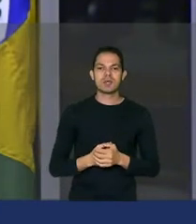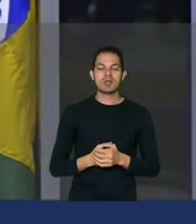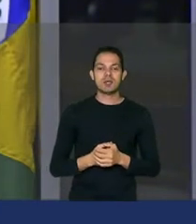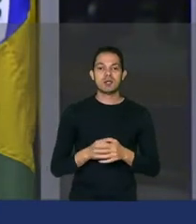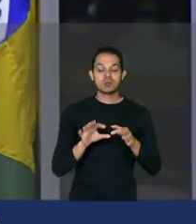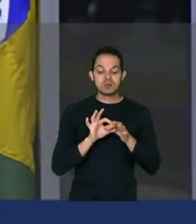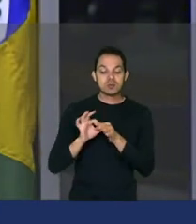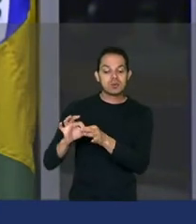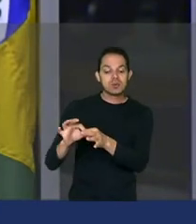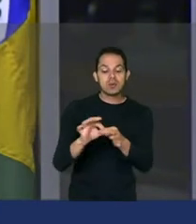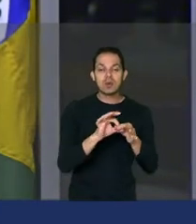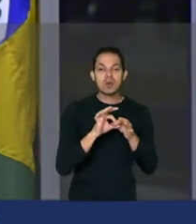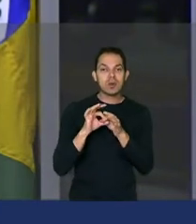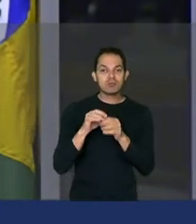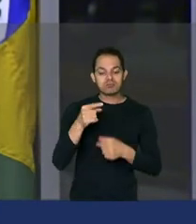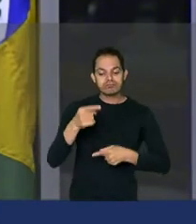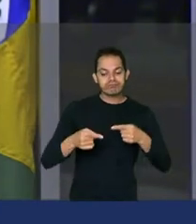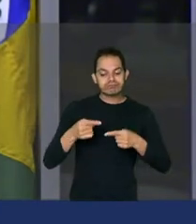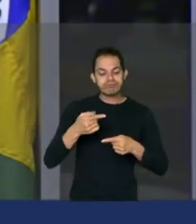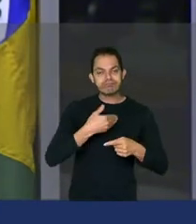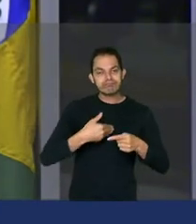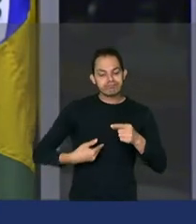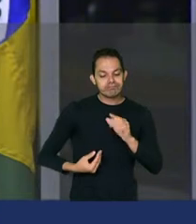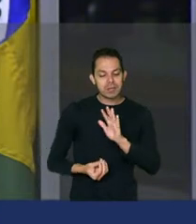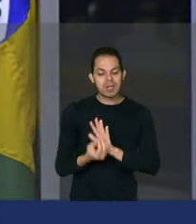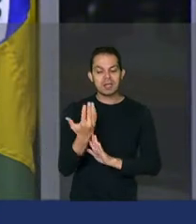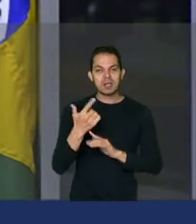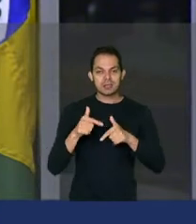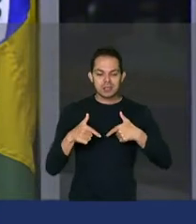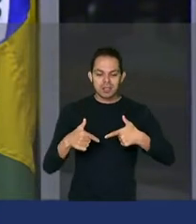ISSO DEVE UNIR A TODOS. UNIR A TODOS, NO OBJETIVO DA CONSTRUÇÃO DE POLÍTICAS PÚ